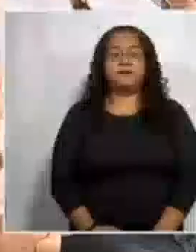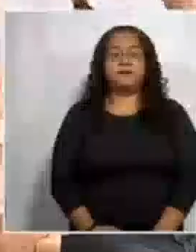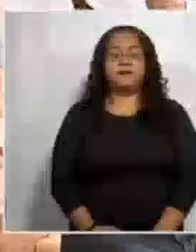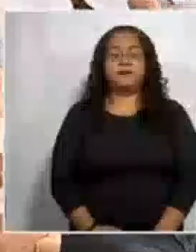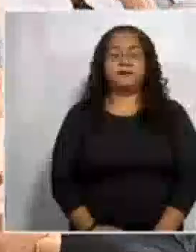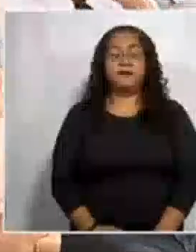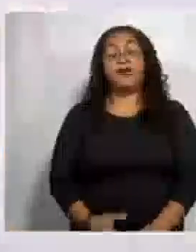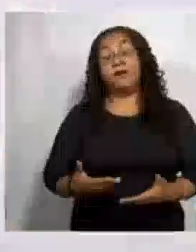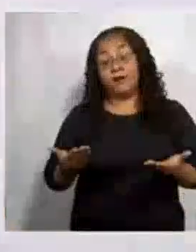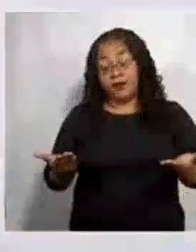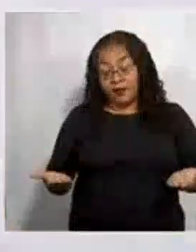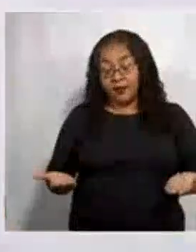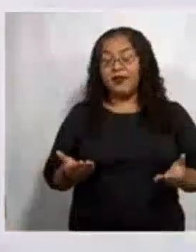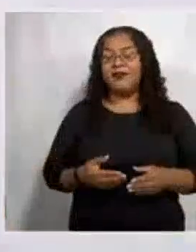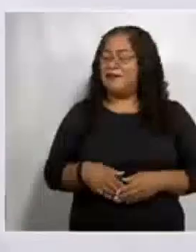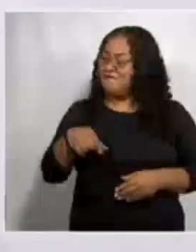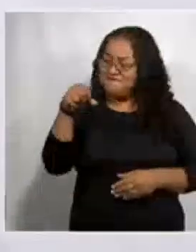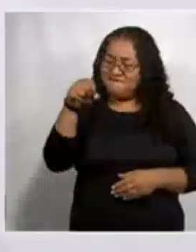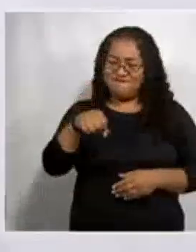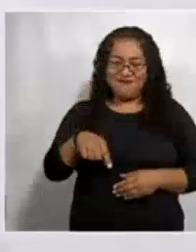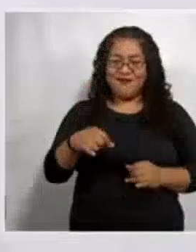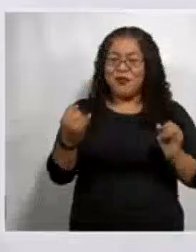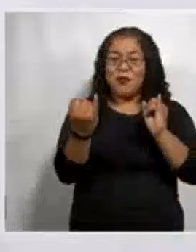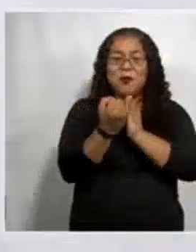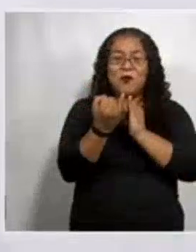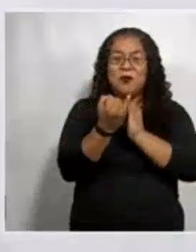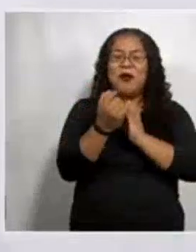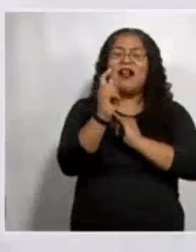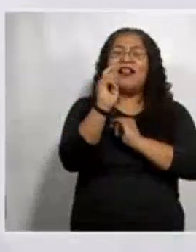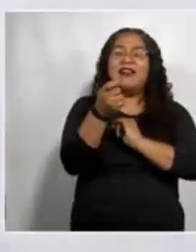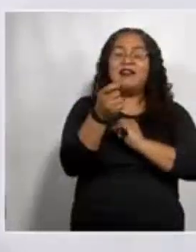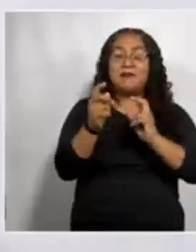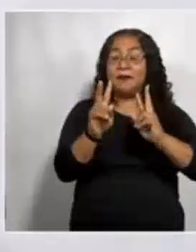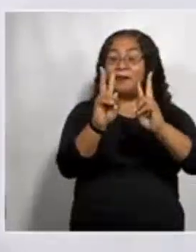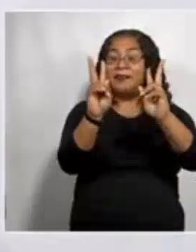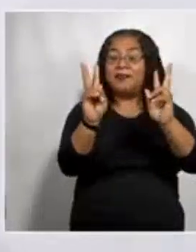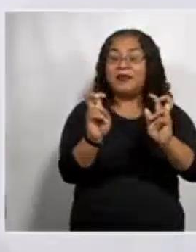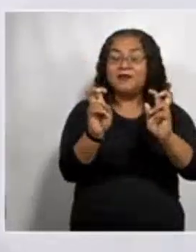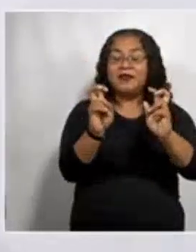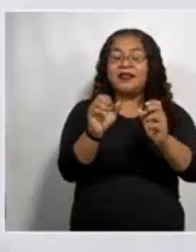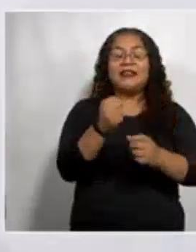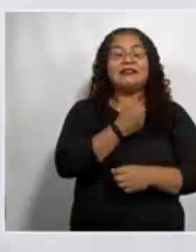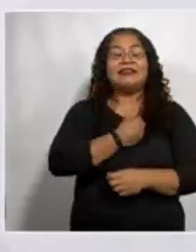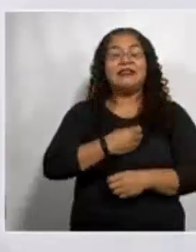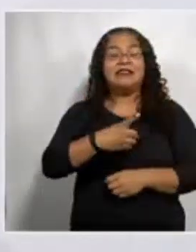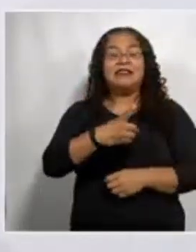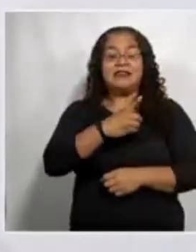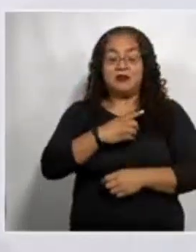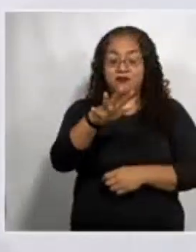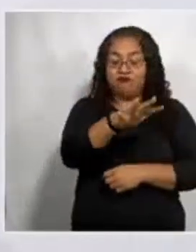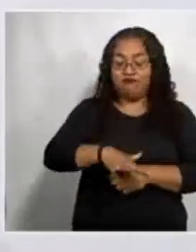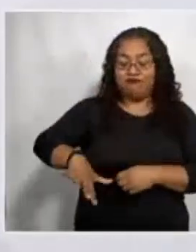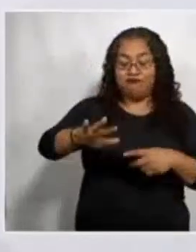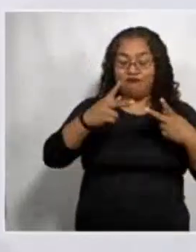y lo mismo es el acceso a la salud pública.